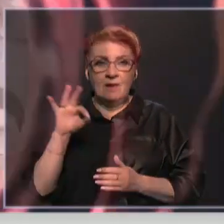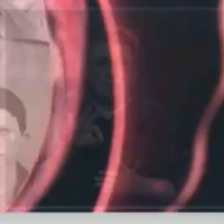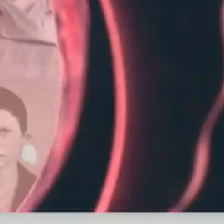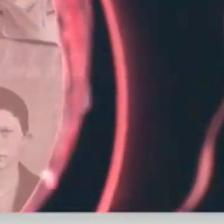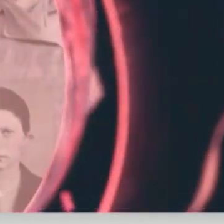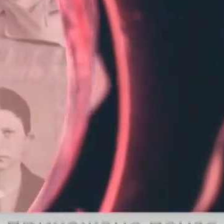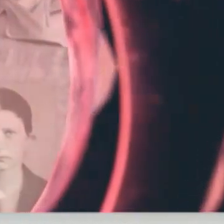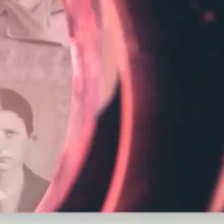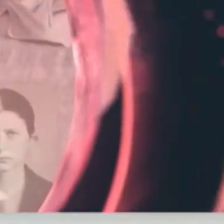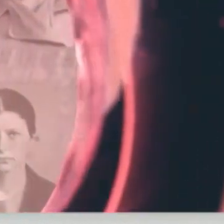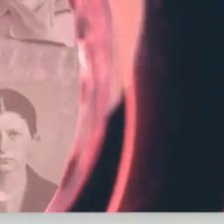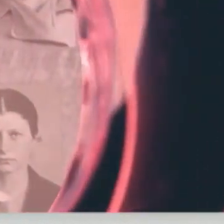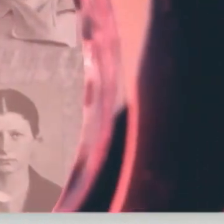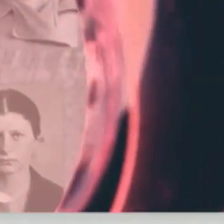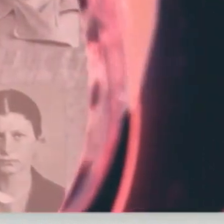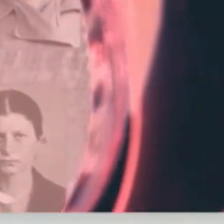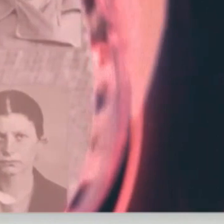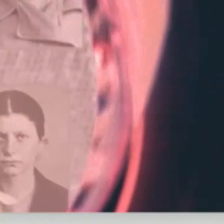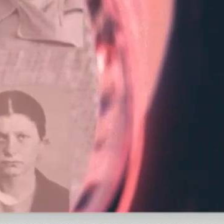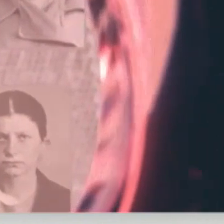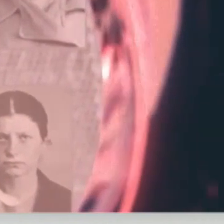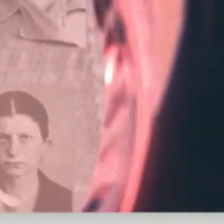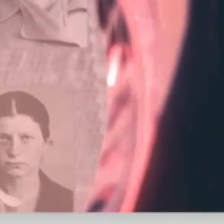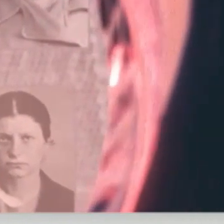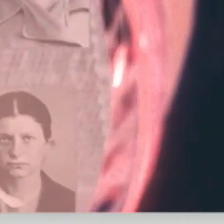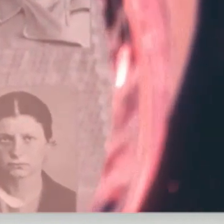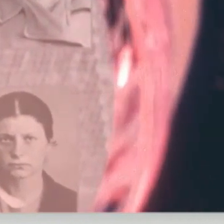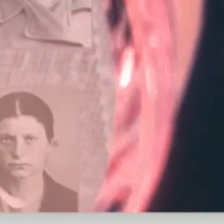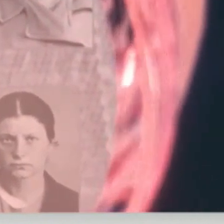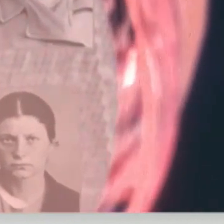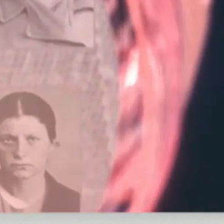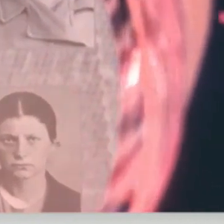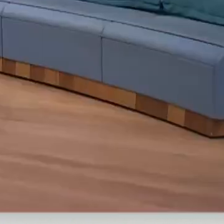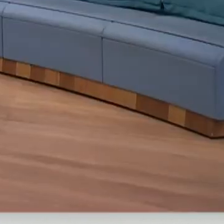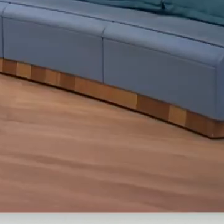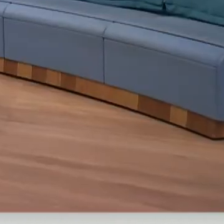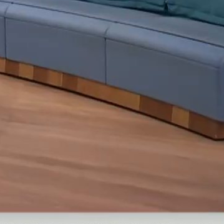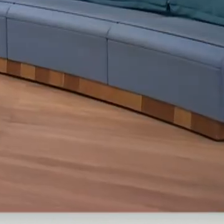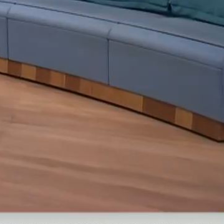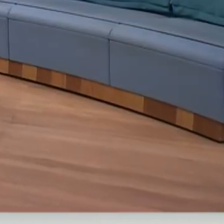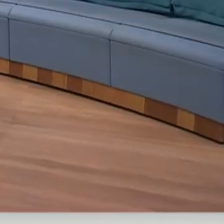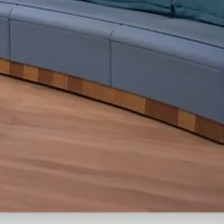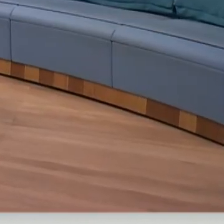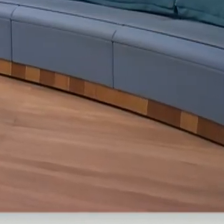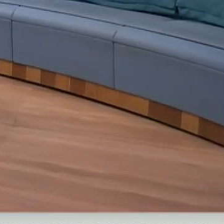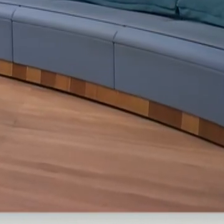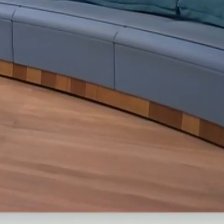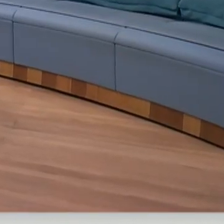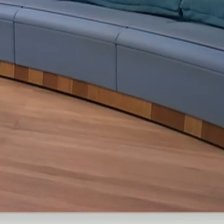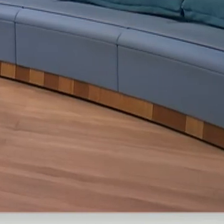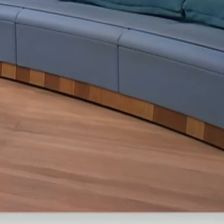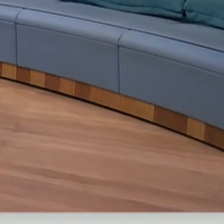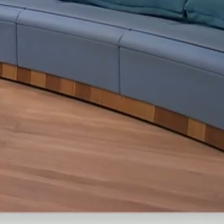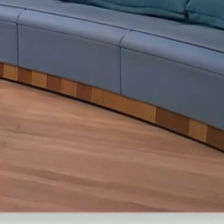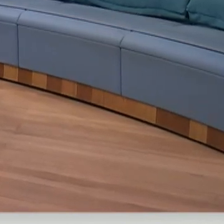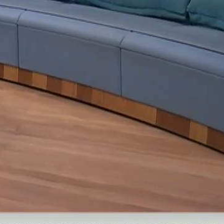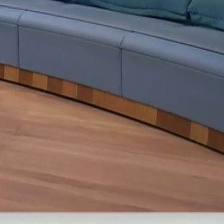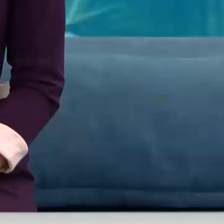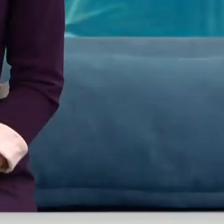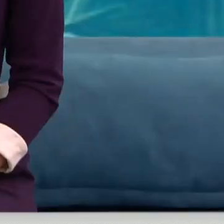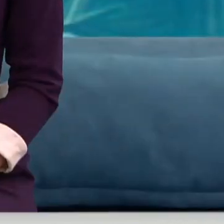друзья Вернемся потому что небольшую паузу прочтем Евангелие этого дня